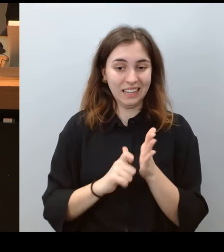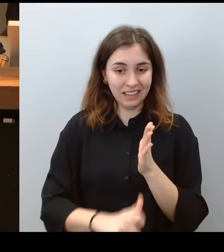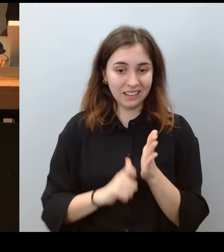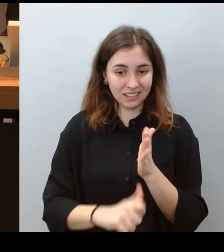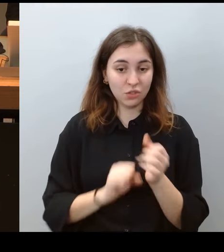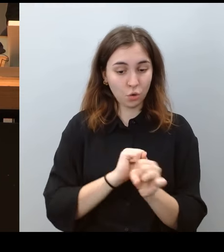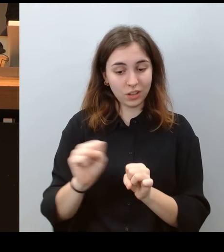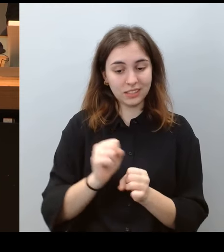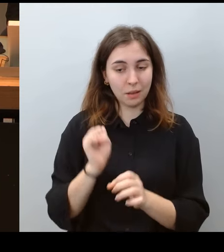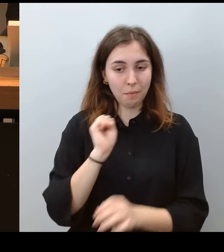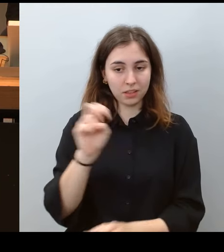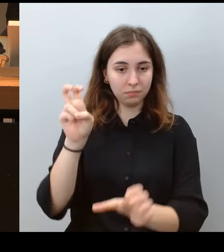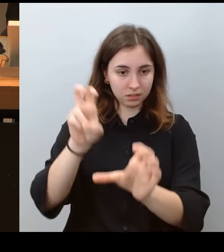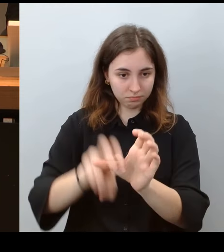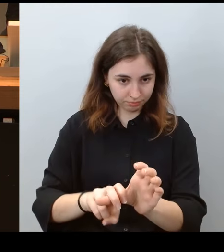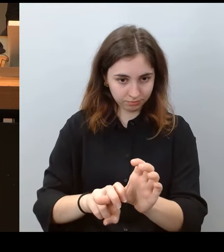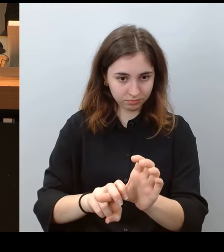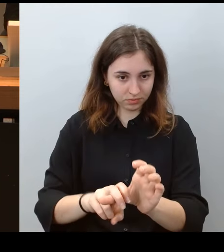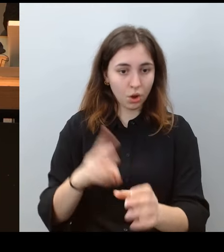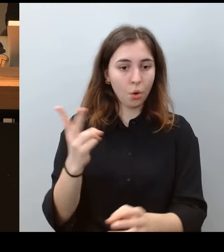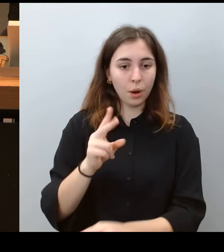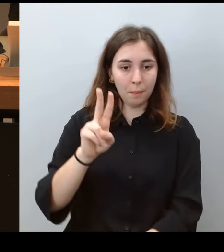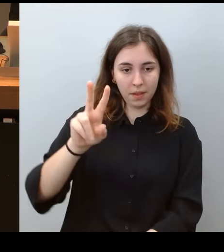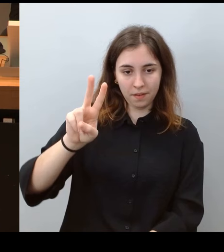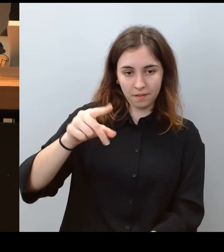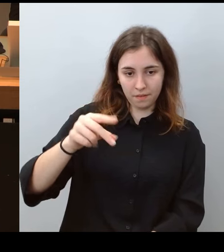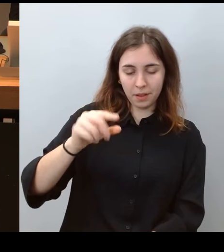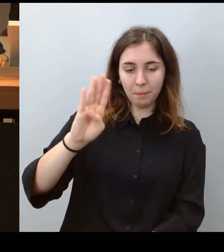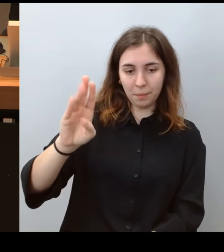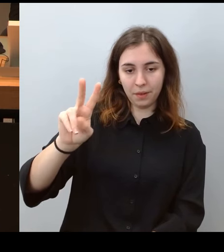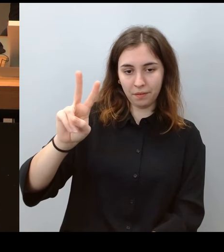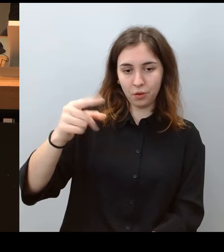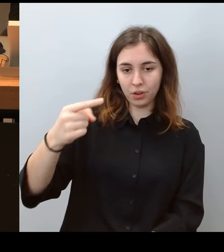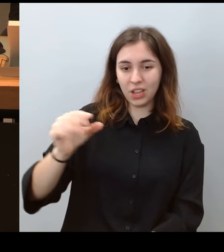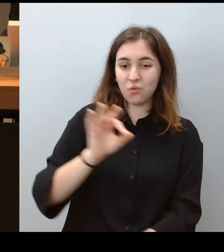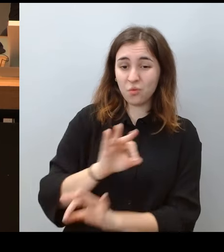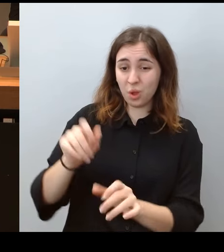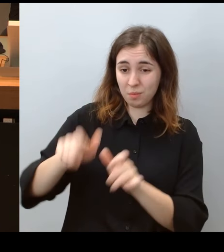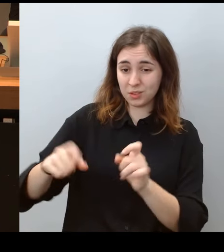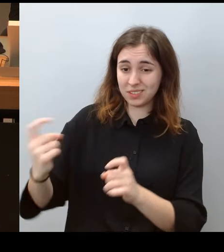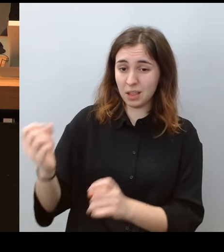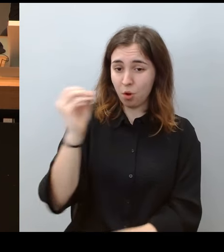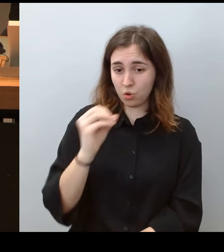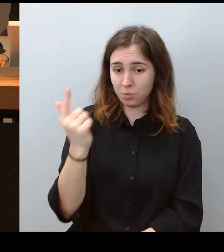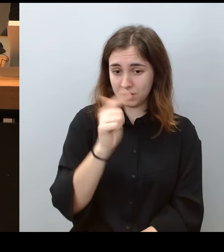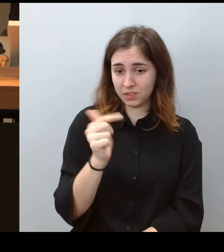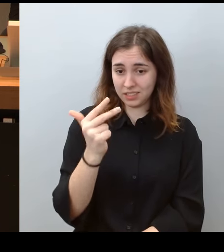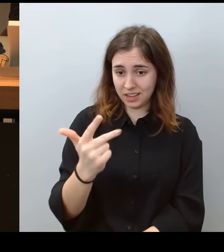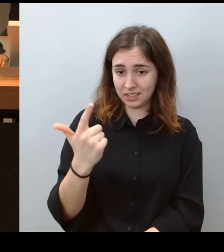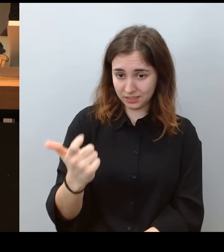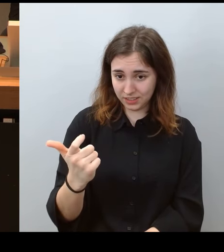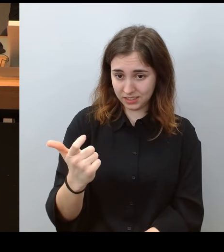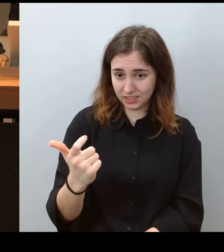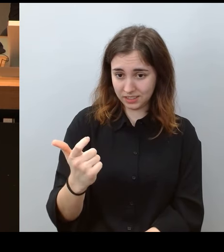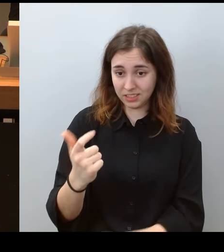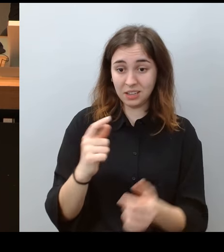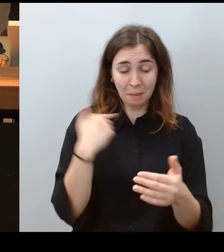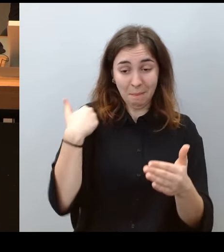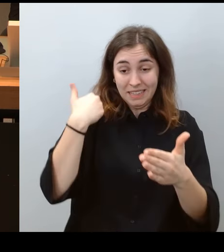BVG für die Menschen aufgehoben werden, die zwischen Oktober 2023 und heute zwar ein Berlin Ticket gekauft hatten und